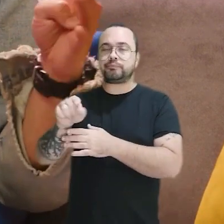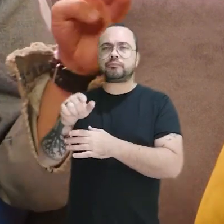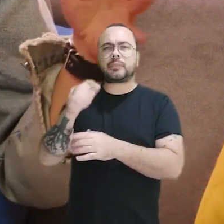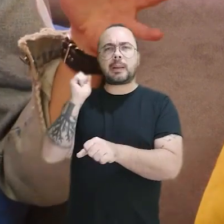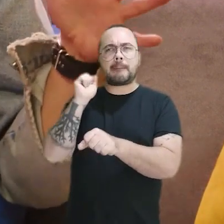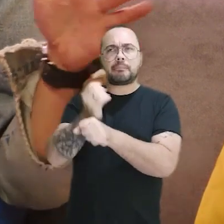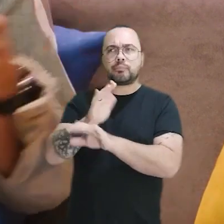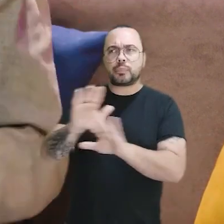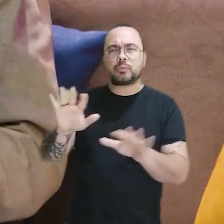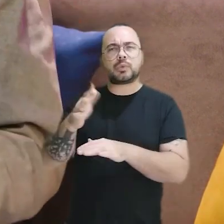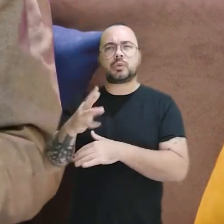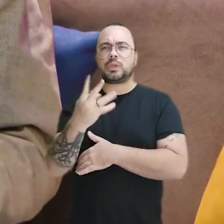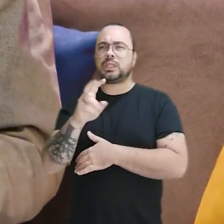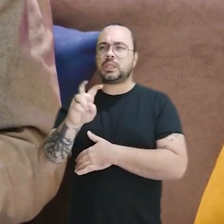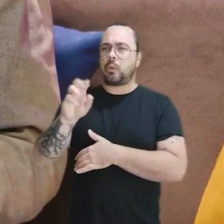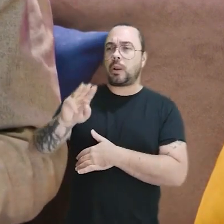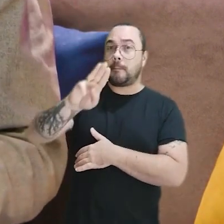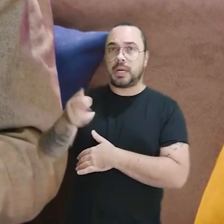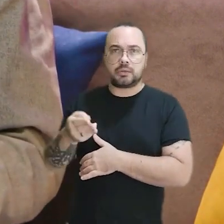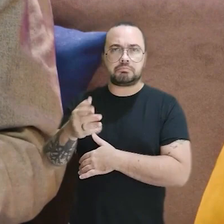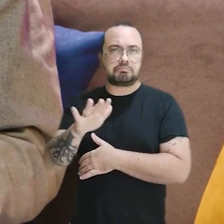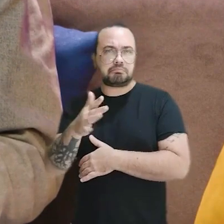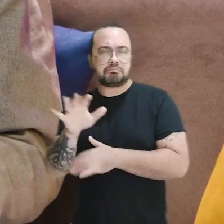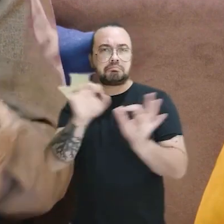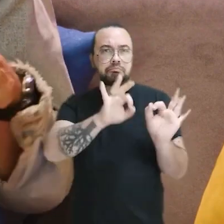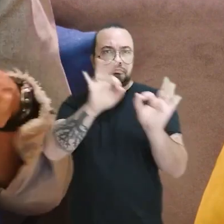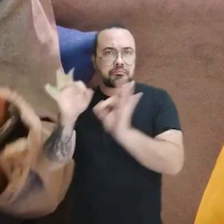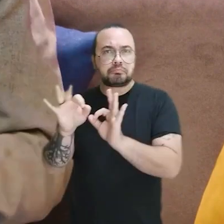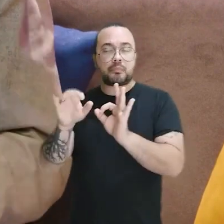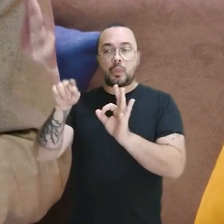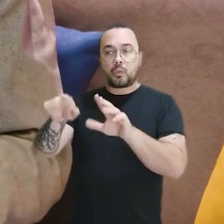tava em, sei lá, 450 milhões de views do nosso palco.